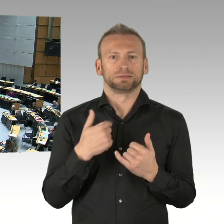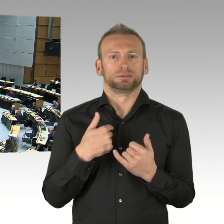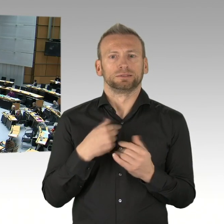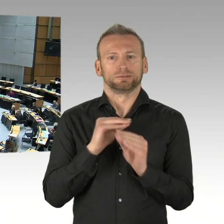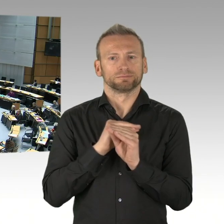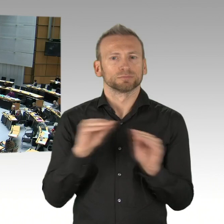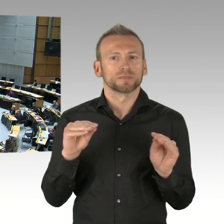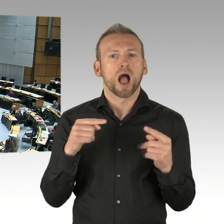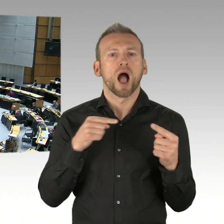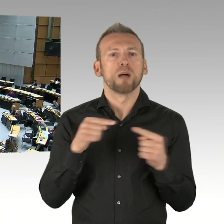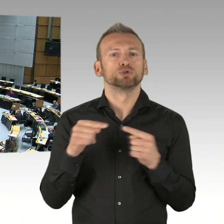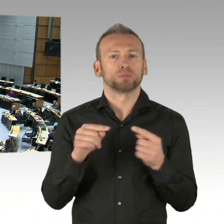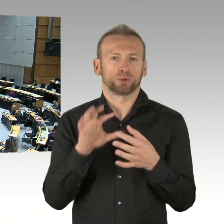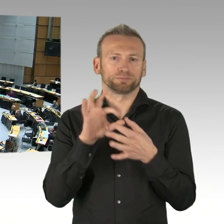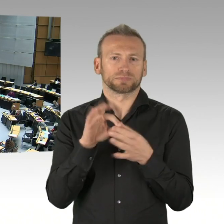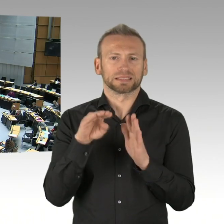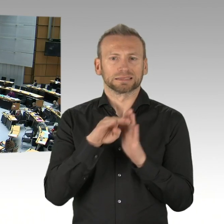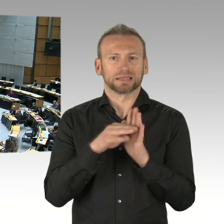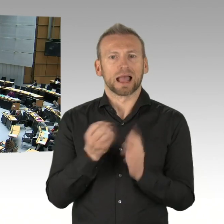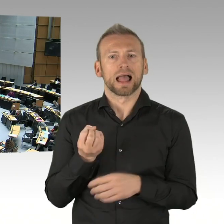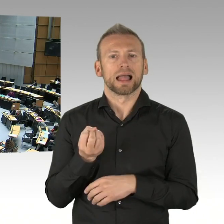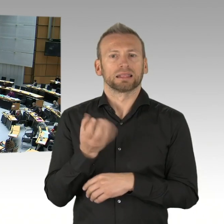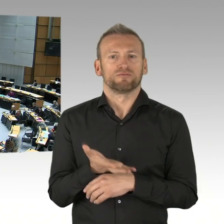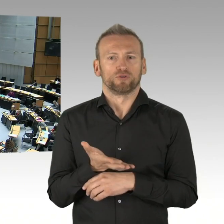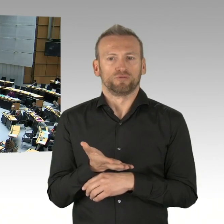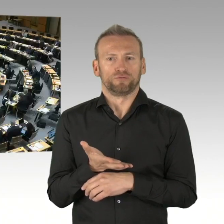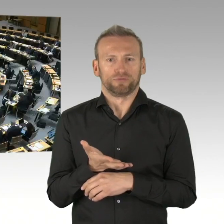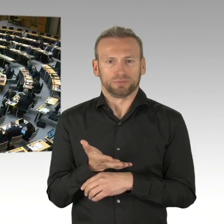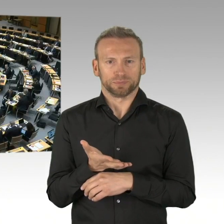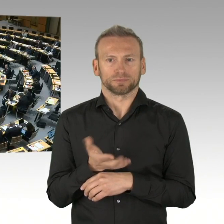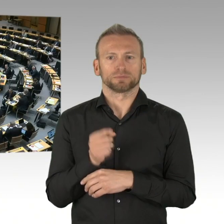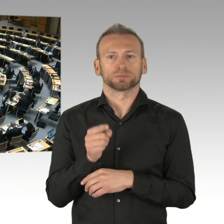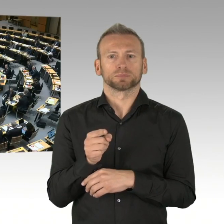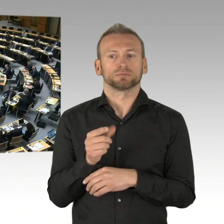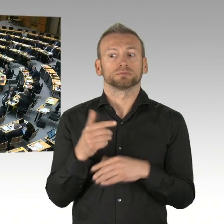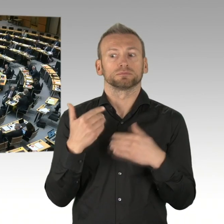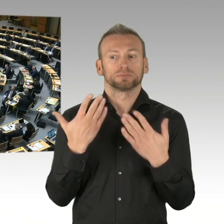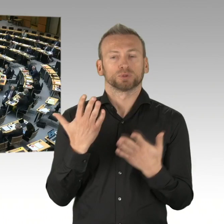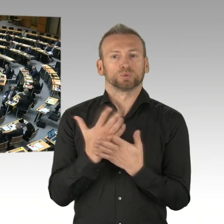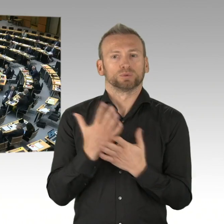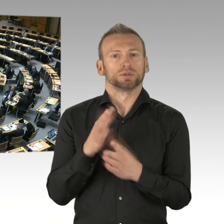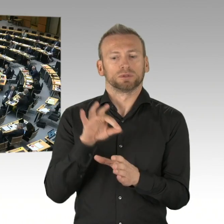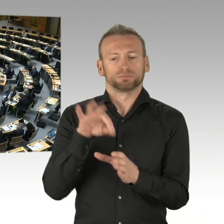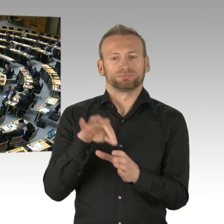Abgegebene Stimmen: 150. Ja-Stimmen: 85,